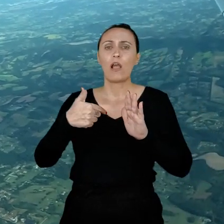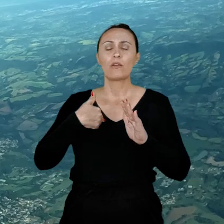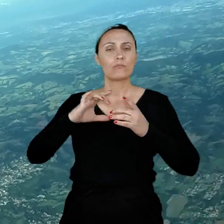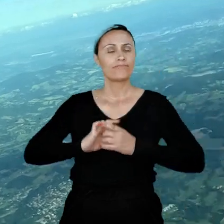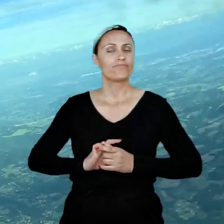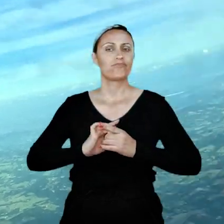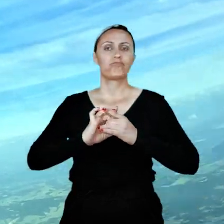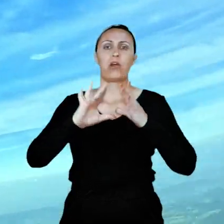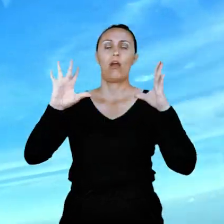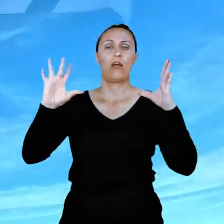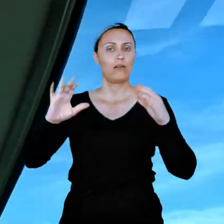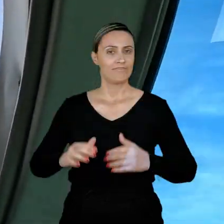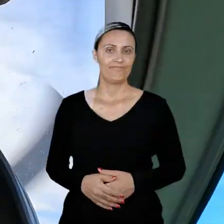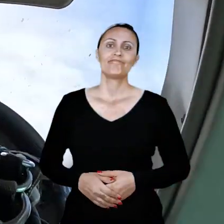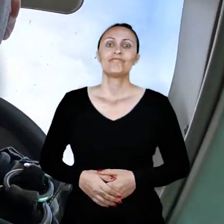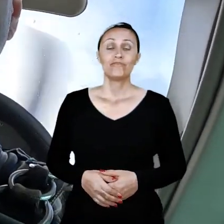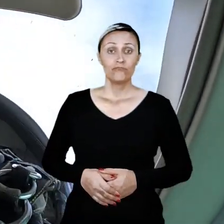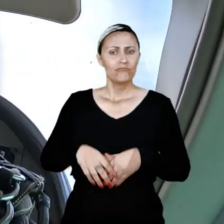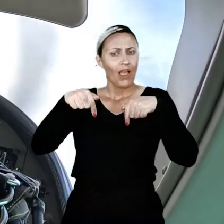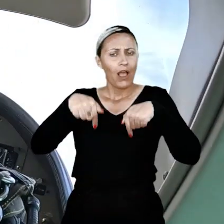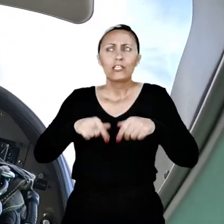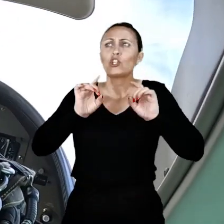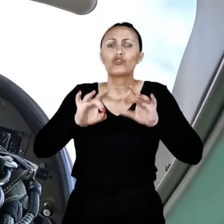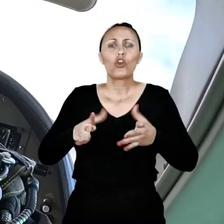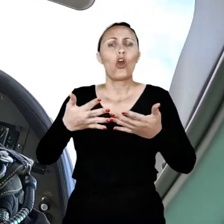Aqui dentro apenas há movimento, desejos e inspirações.